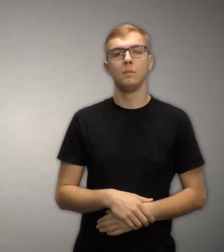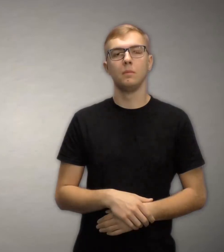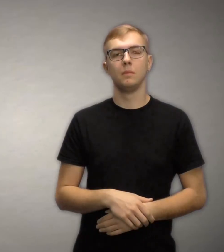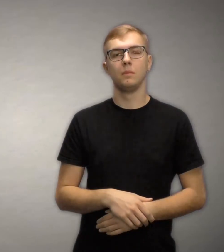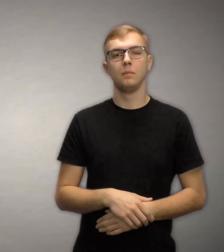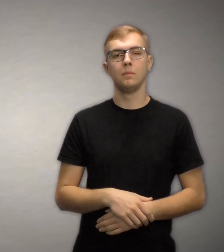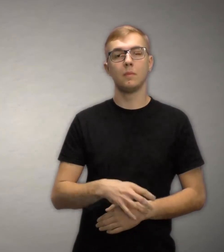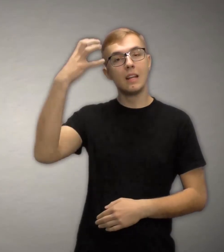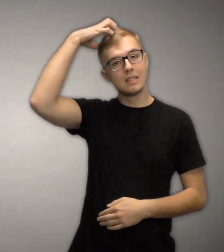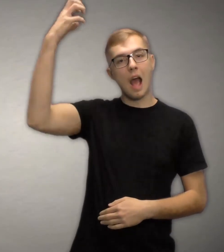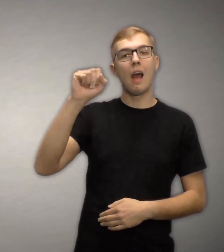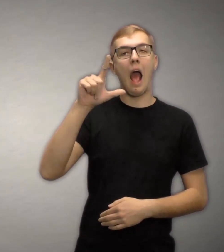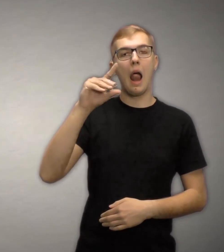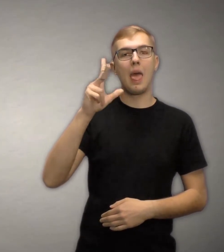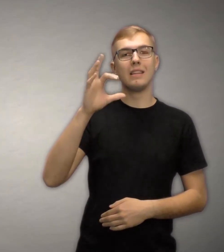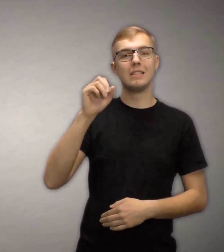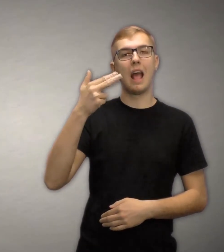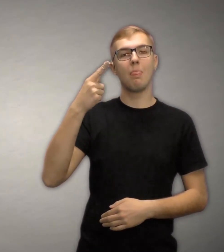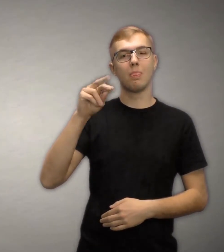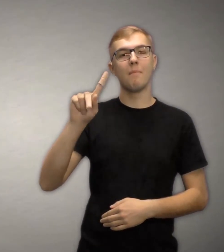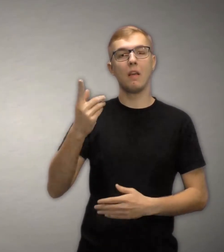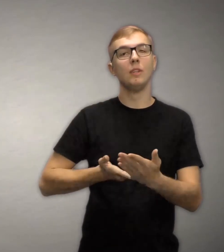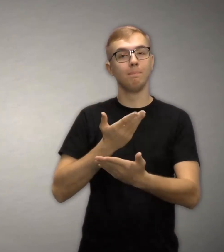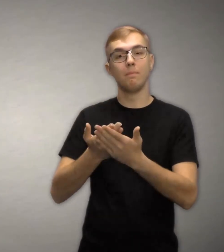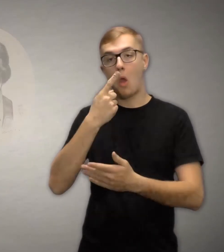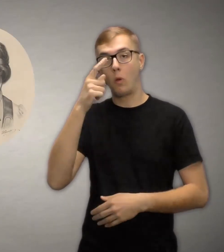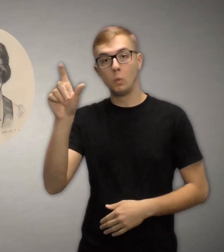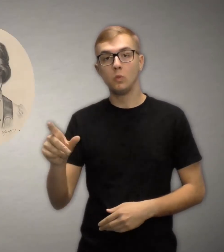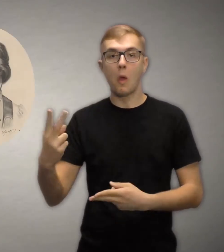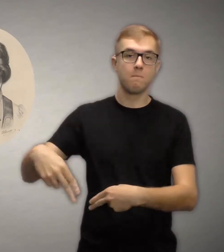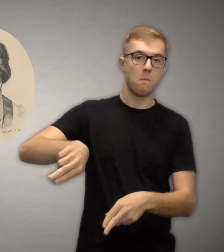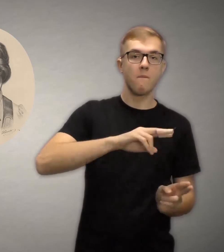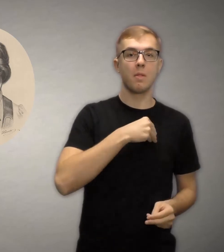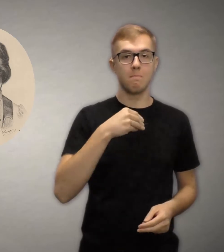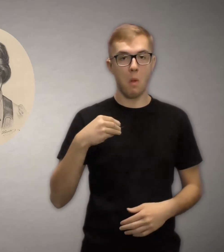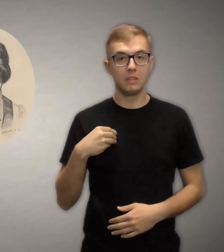Car zaproponował Kościuszce powrót do Polski.